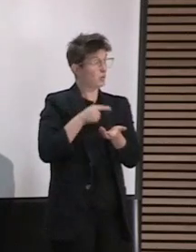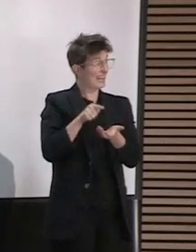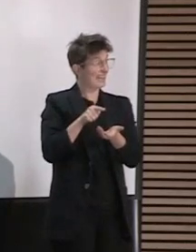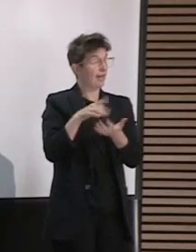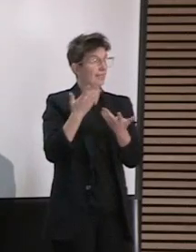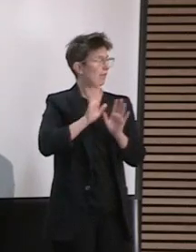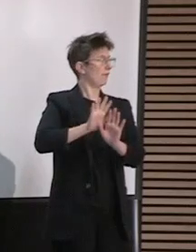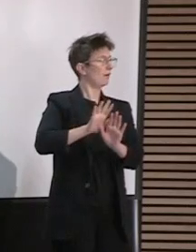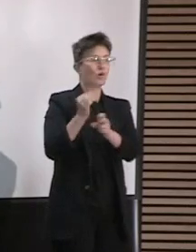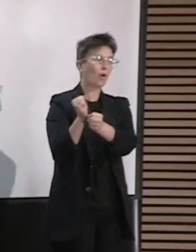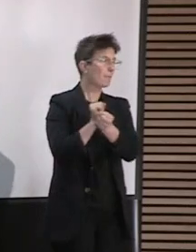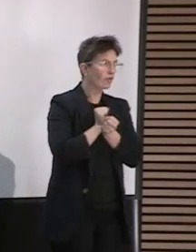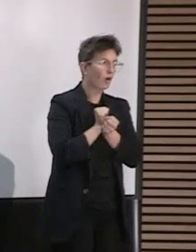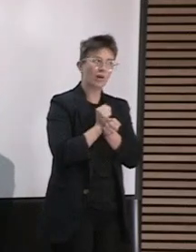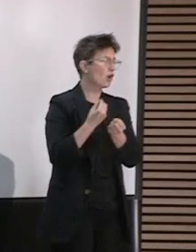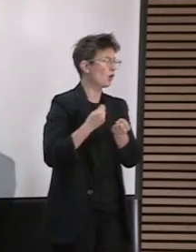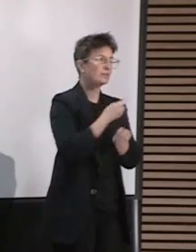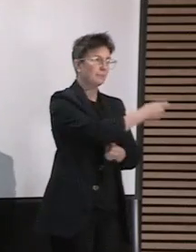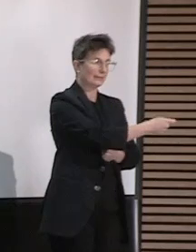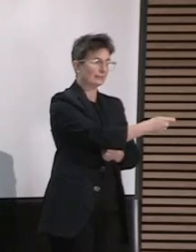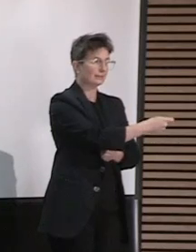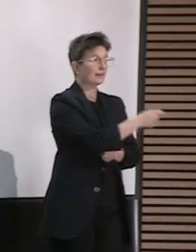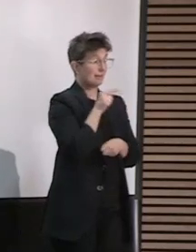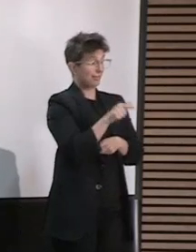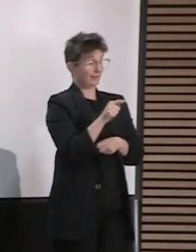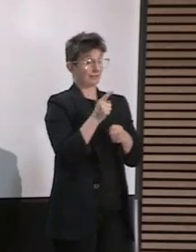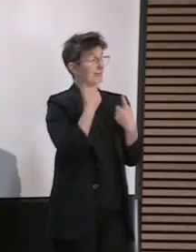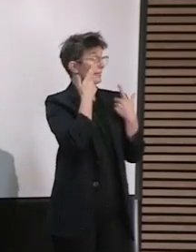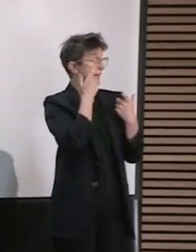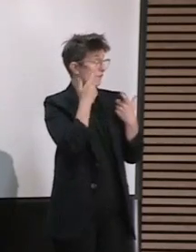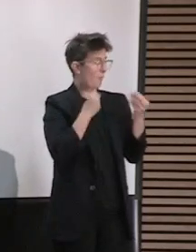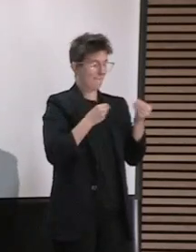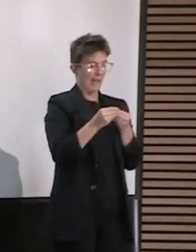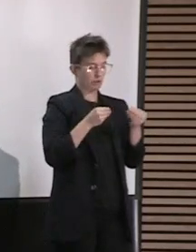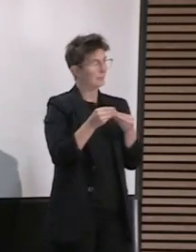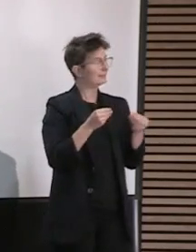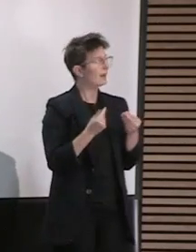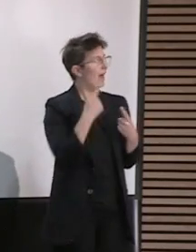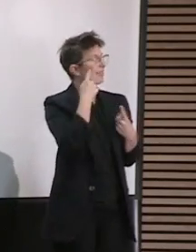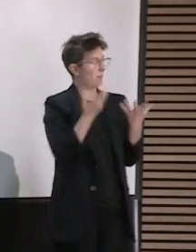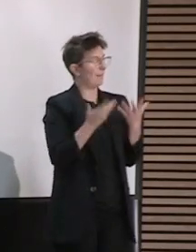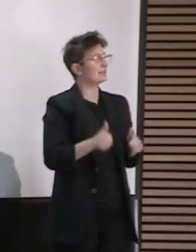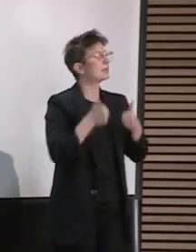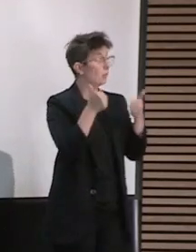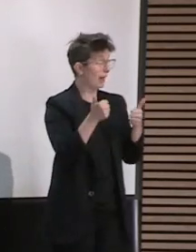take i mea ai maatau ka wehe ke i te toenga$ 14 piriona i roto i te putea COVID. Mena kaore e